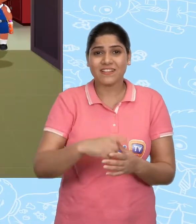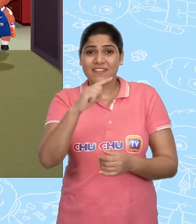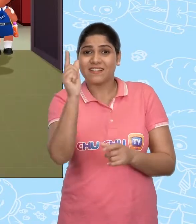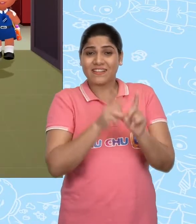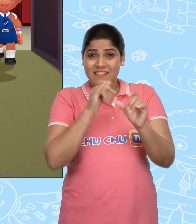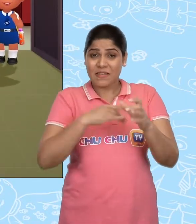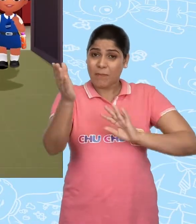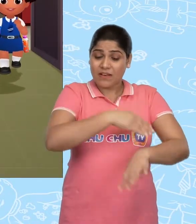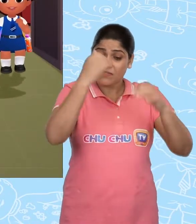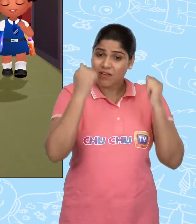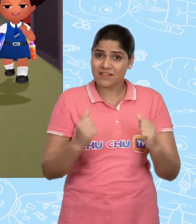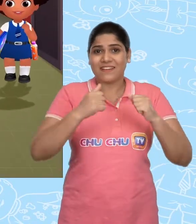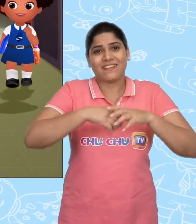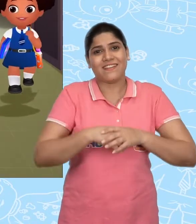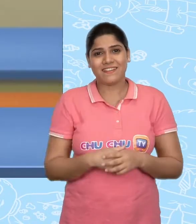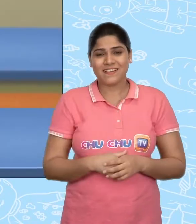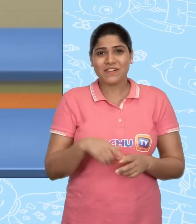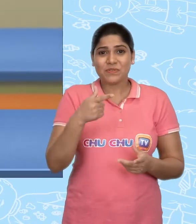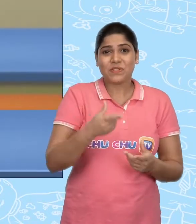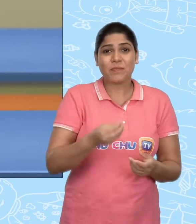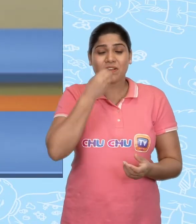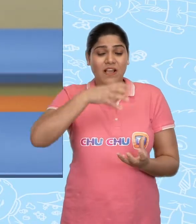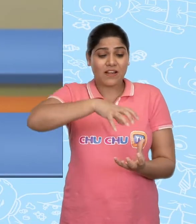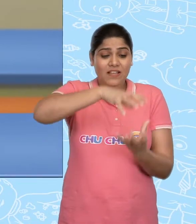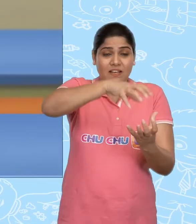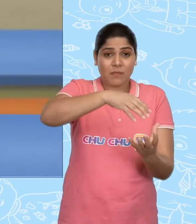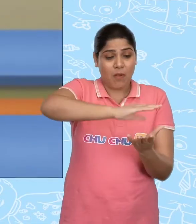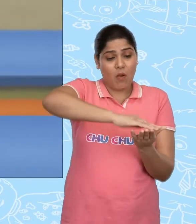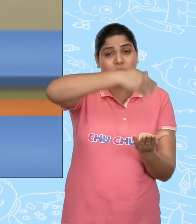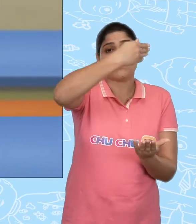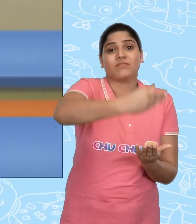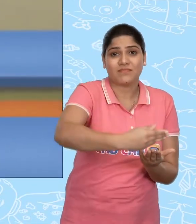Cussly पहले से ही वहां था और उसने अपना खाने का डिब्बा खोल लिया था